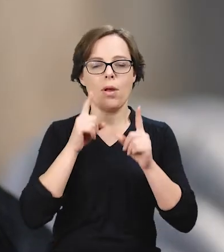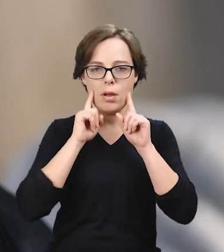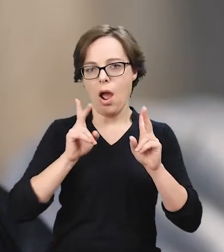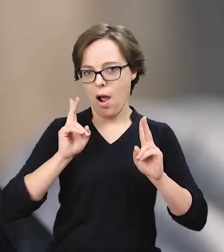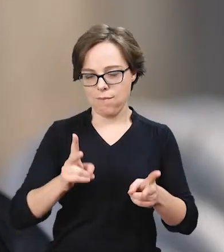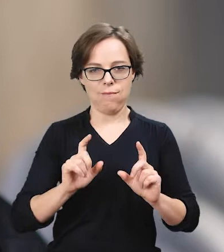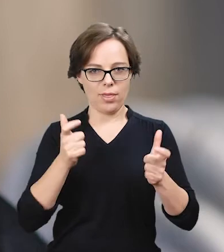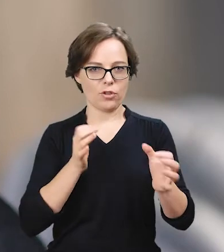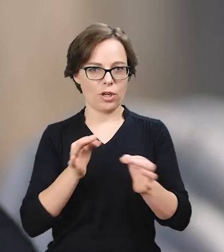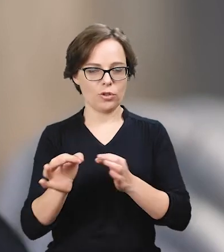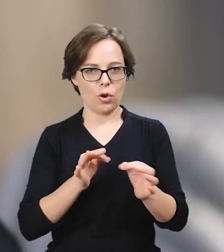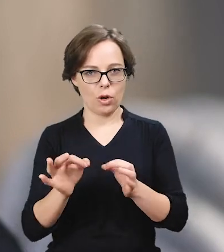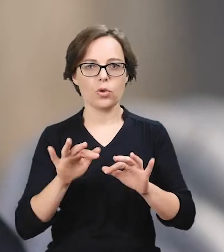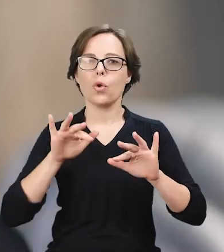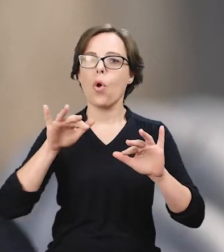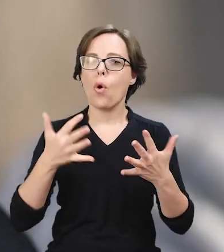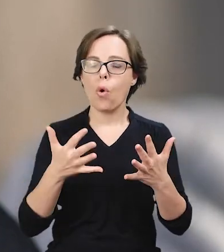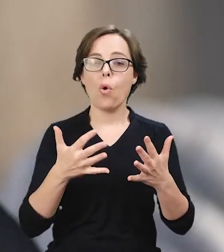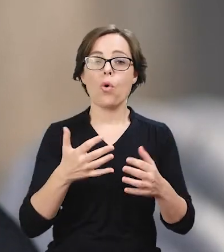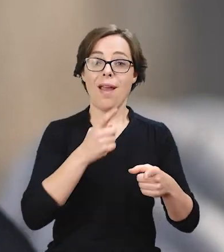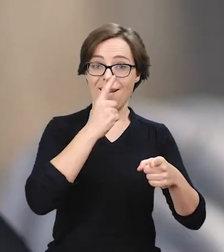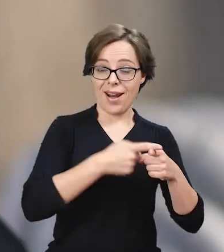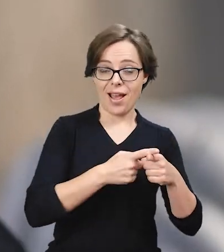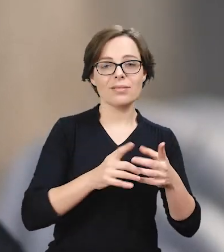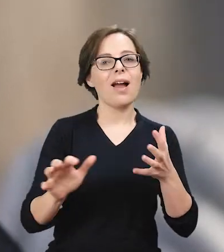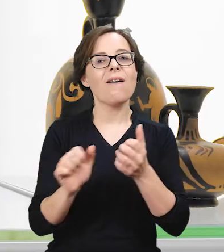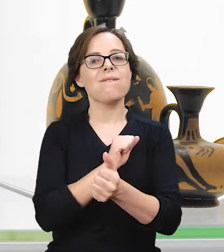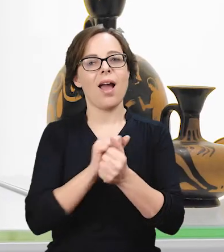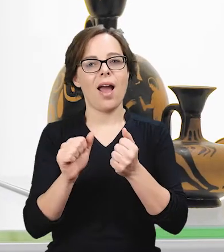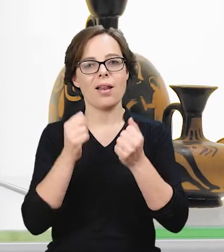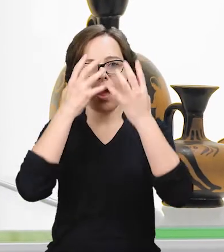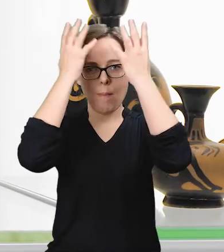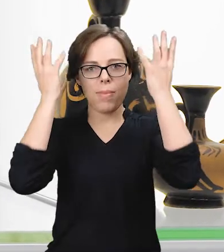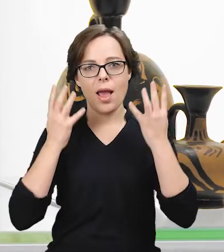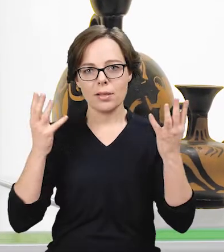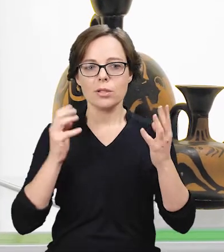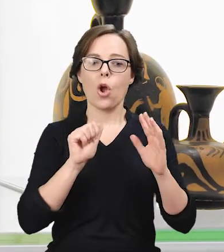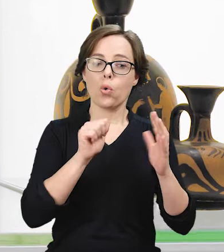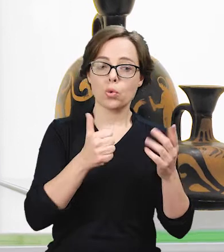jako echo walki Greków z Persami w VI i V wieku p.n.e.